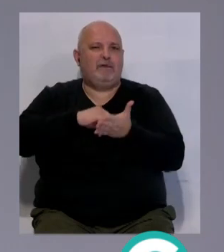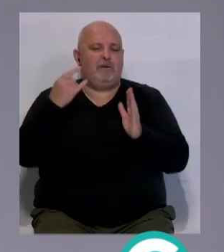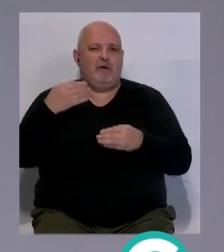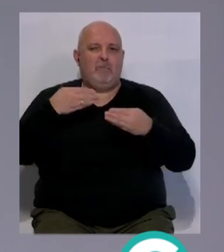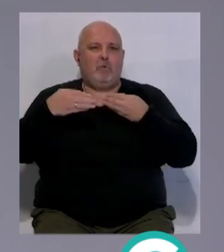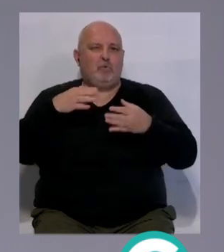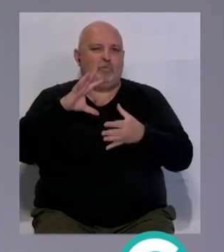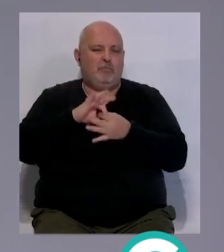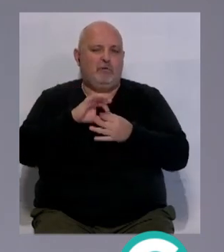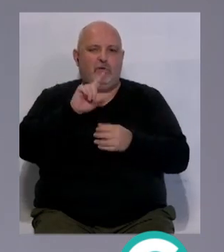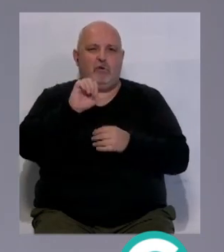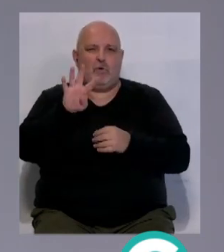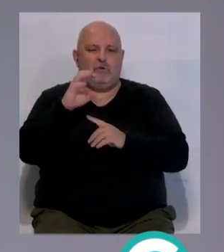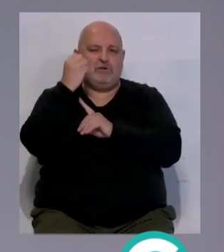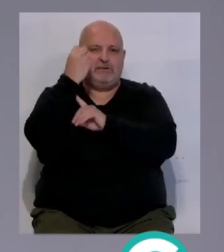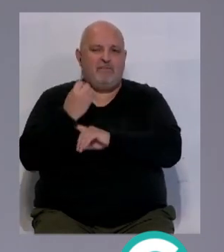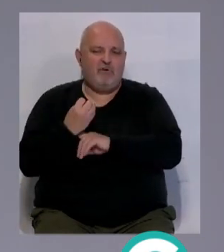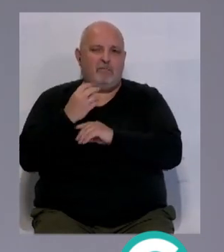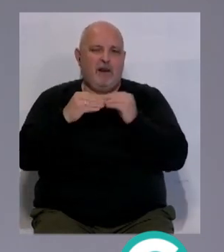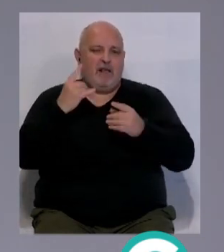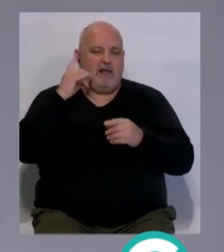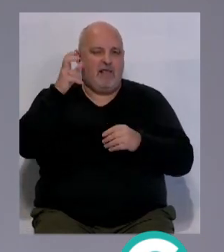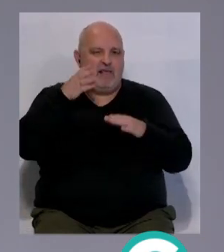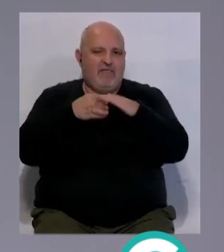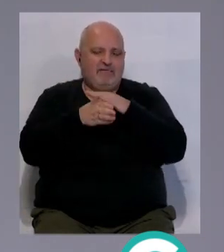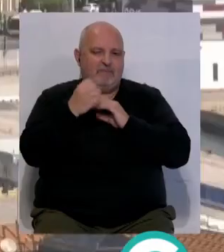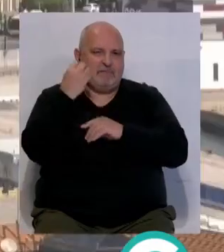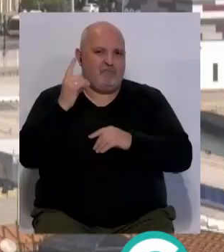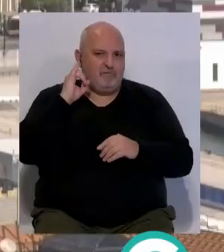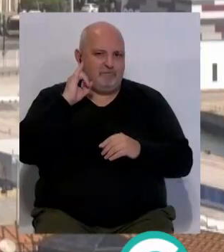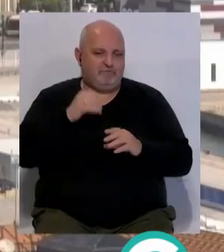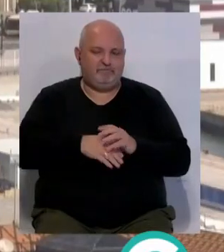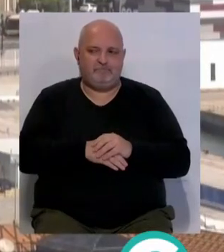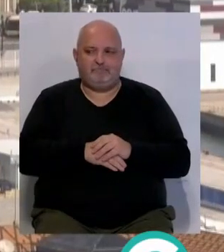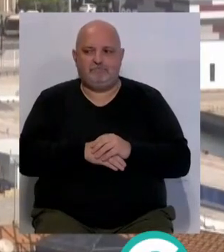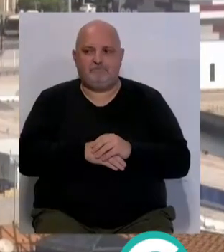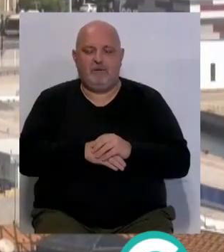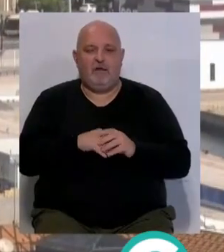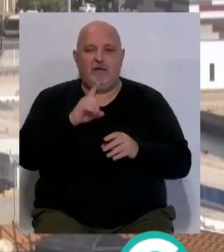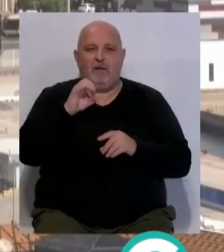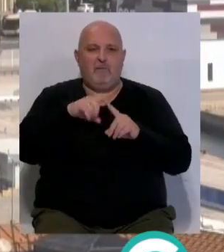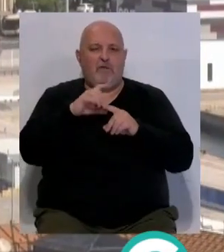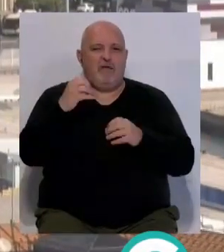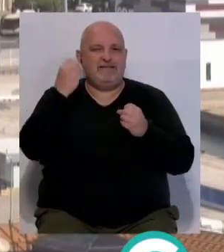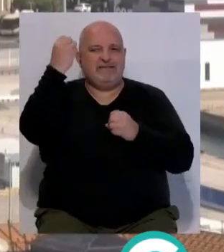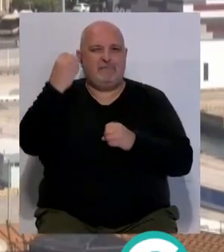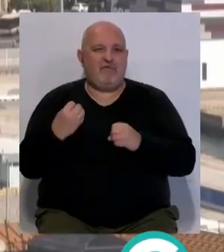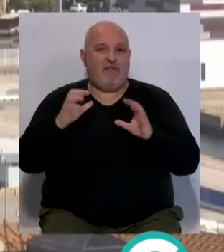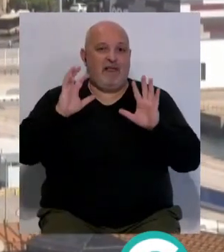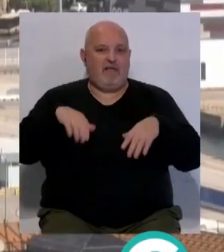en los 104 que quedan por hacer accesibles el 100% de los semáforos de Cádiz serán accesibles